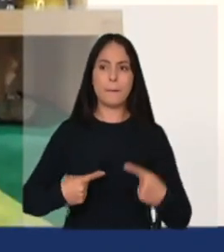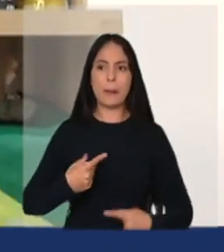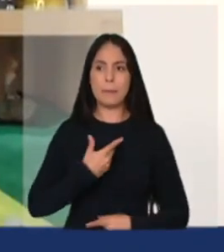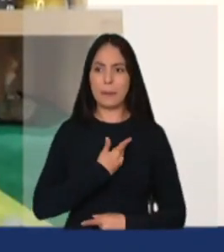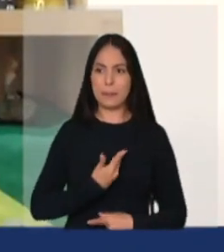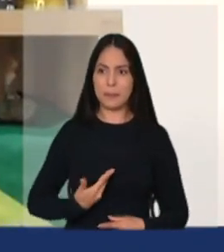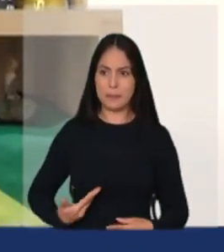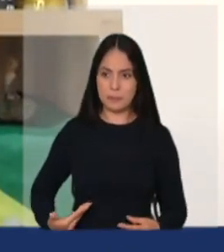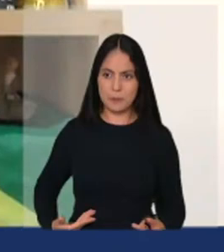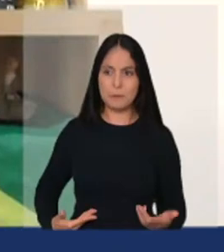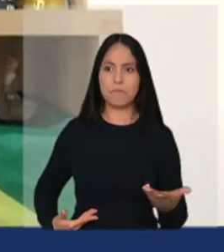ESTÁ AQUI, ACOLHENDO, PRINCIPALMENTE AS PESSOAS MAIS